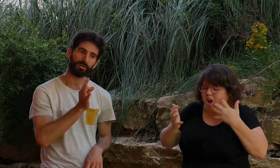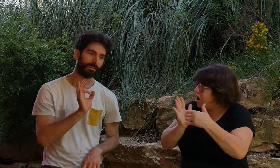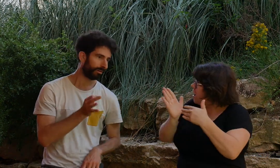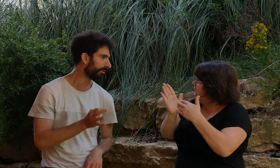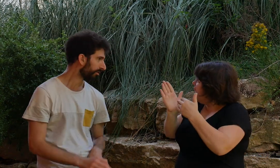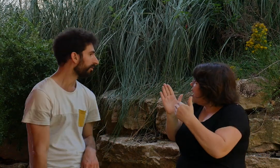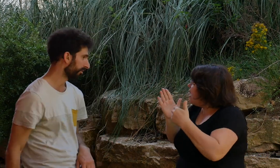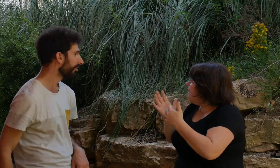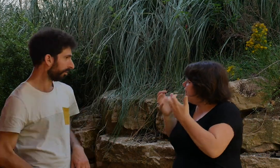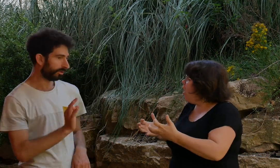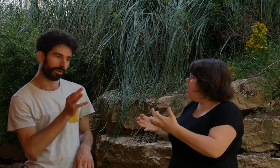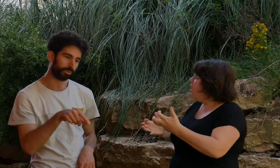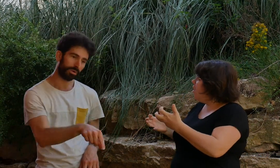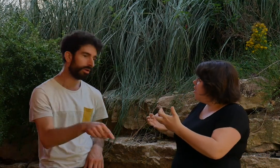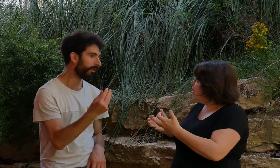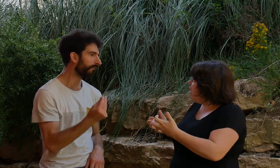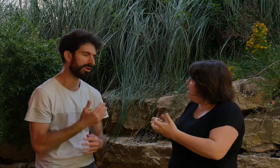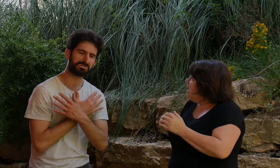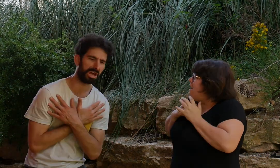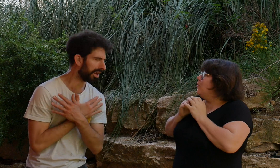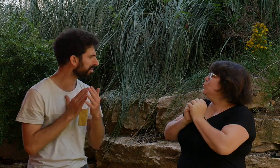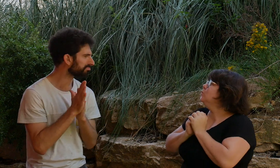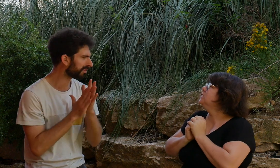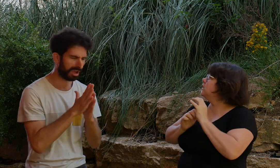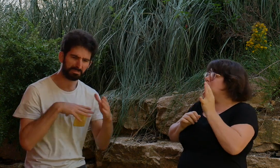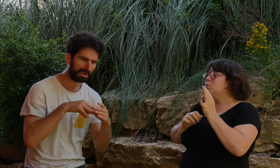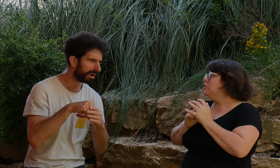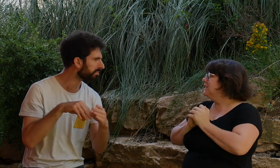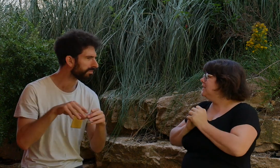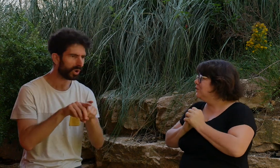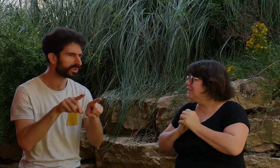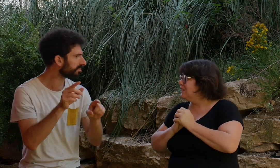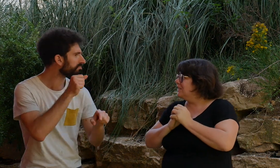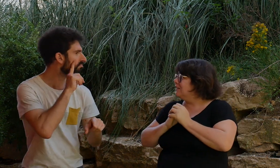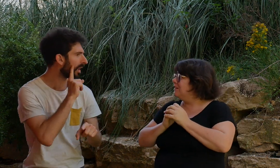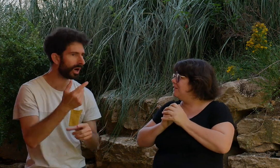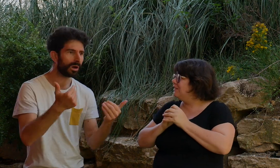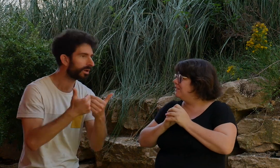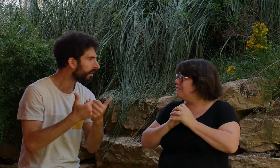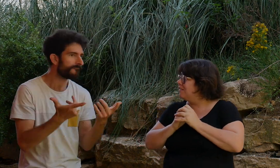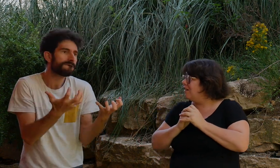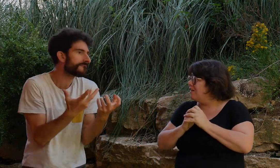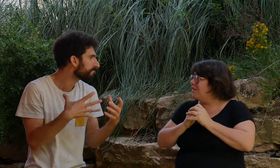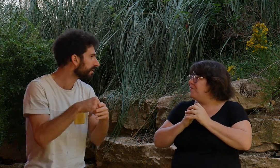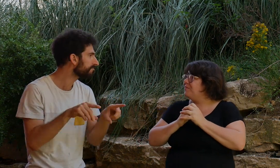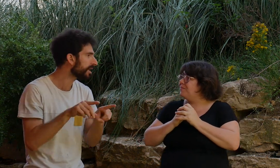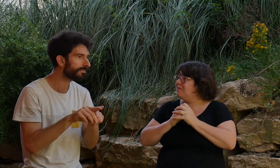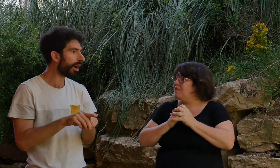Ils ont envie de recommencer. Ah oui, ils étaient sages, motivés et participatifs. Les parents aussi ont demandé à participer.